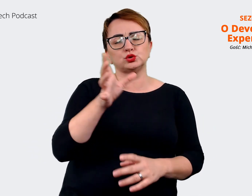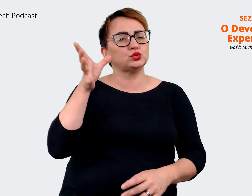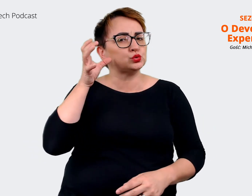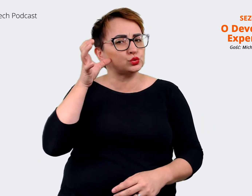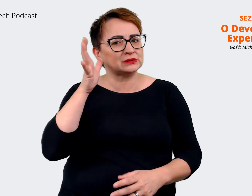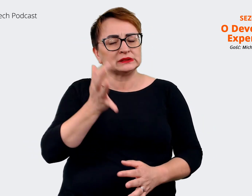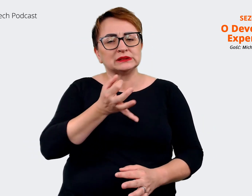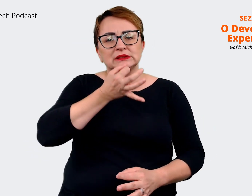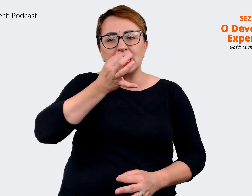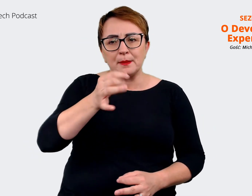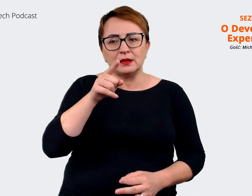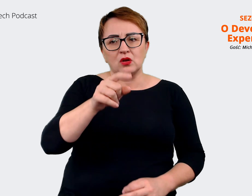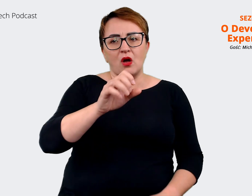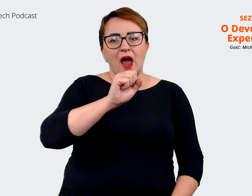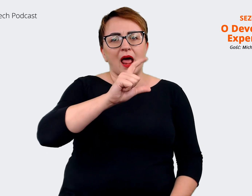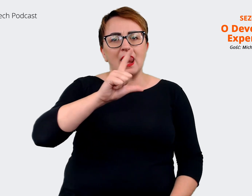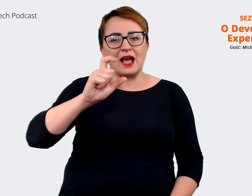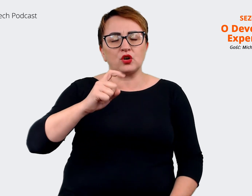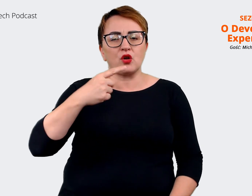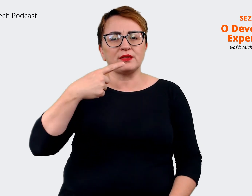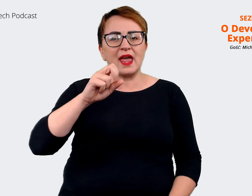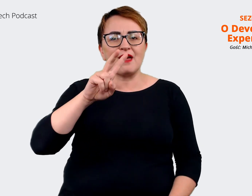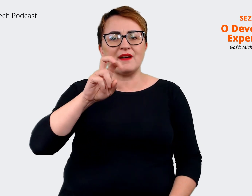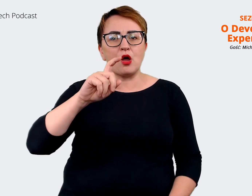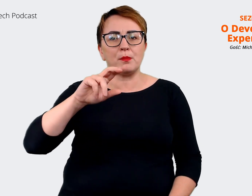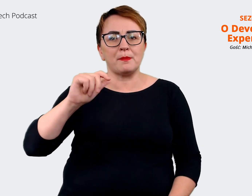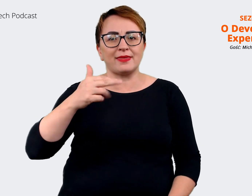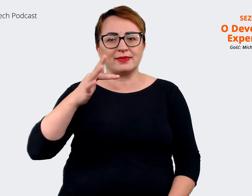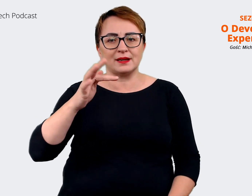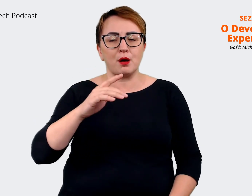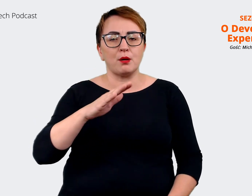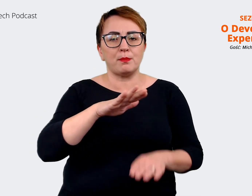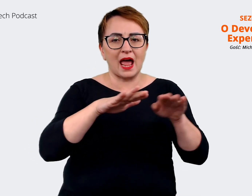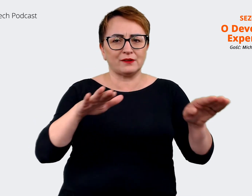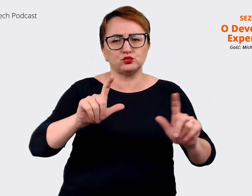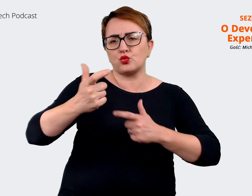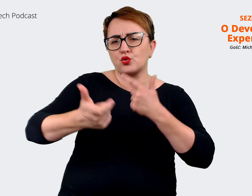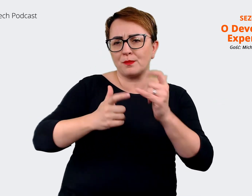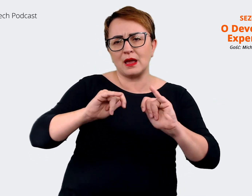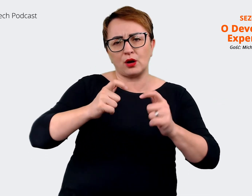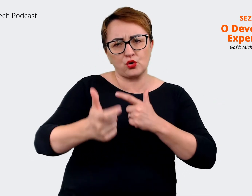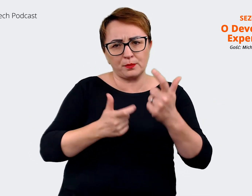robicie, jak robicie, to gdzie można Cię znaleźć? Michał: Po pierwsze można mnie znaleźć na LinkedIn